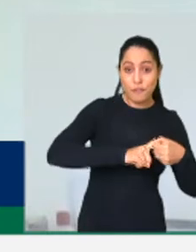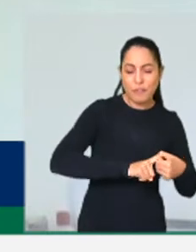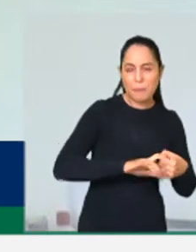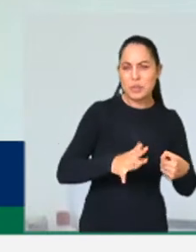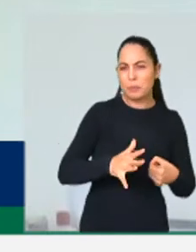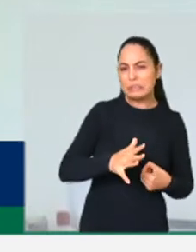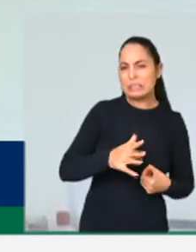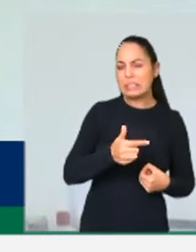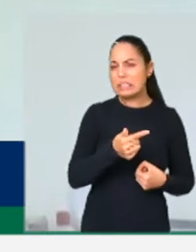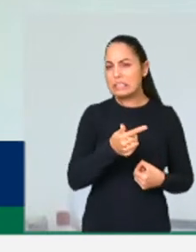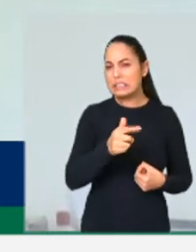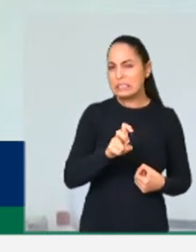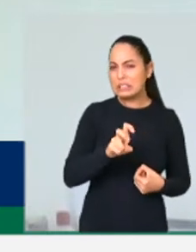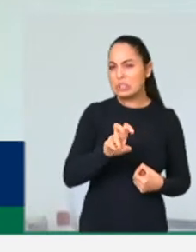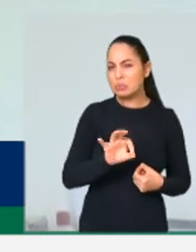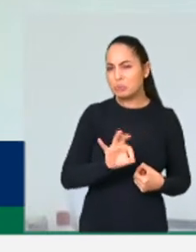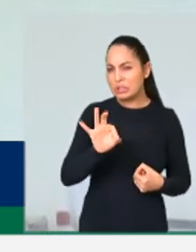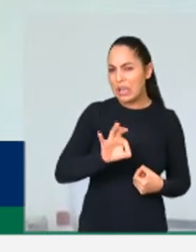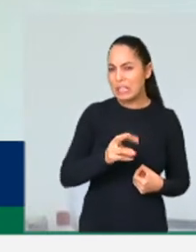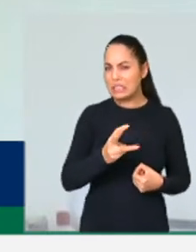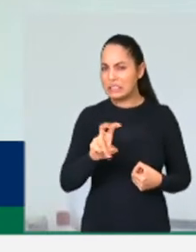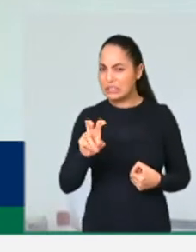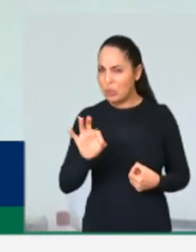DEVOLVE 15%. TÁ UMA INVERSÃO DA LÓGICA. PAGAMENTO POSITIVO DA DÍVIDA E ESSES RECURSOS